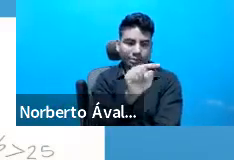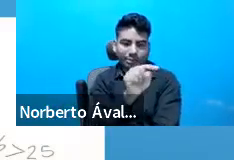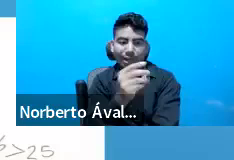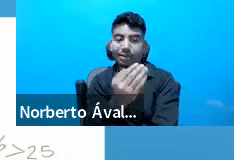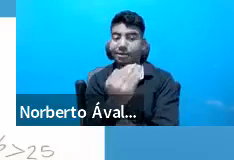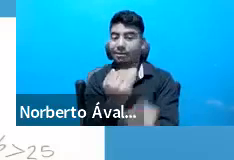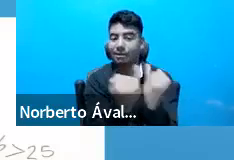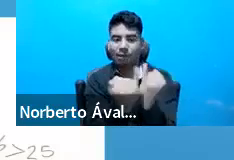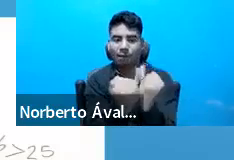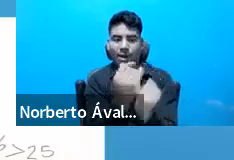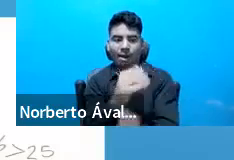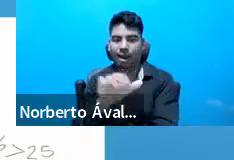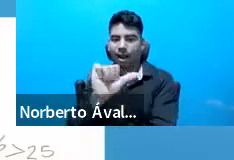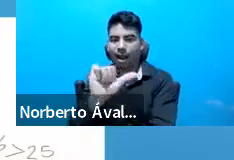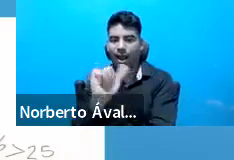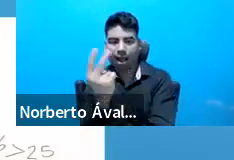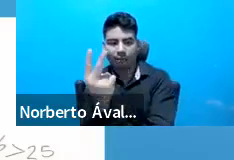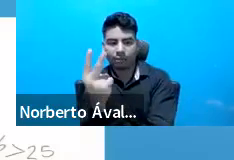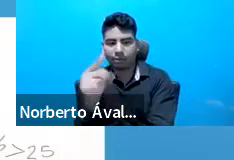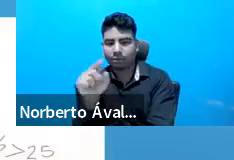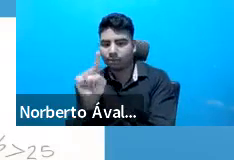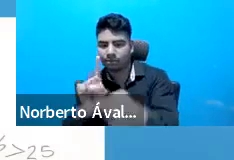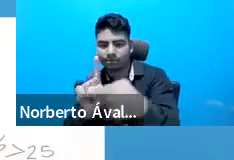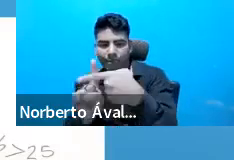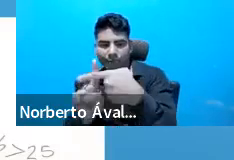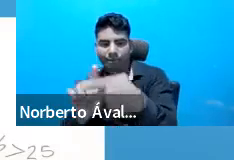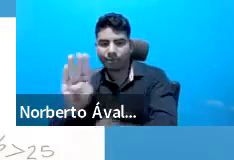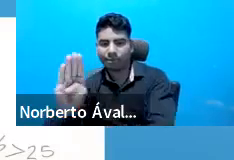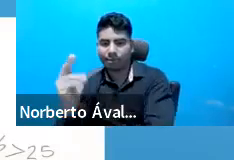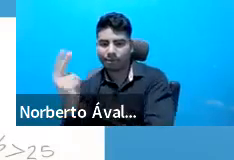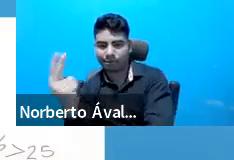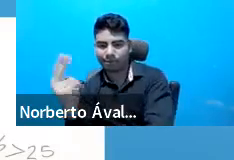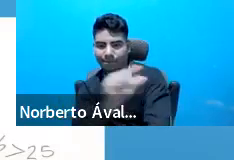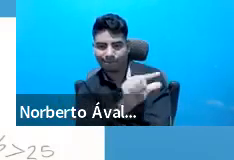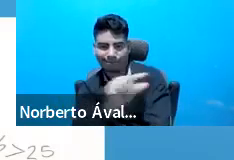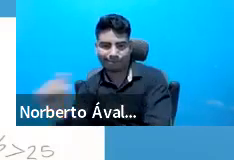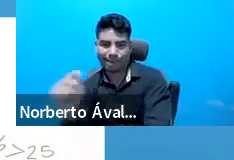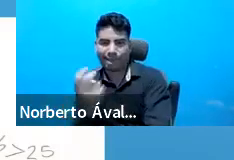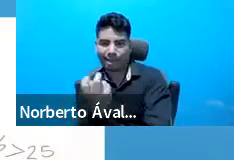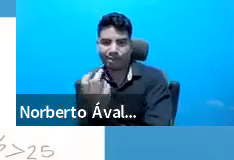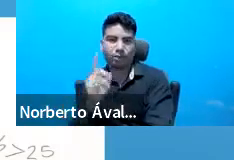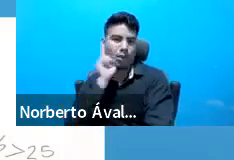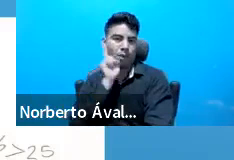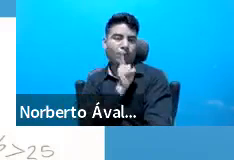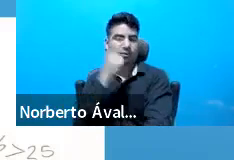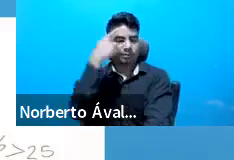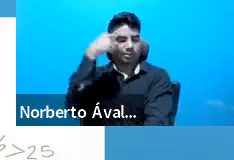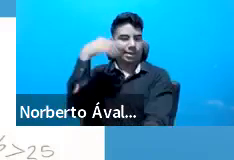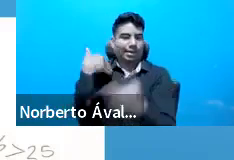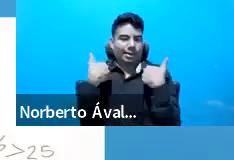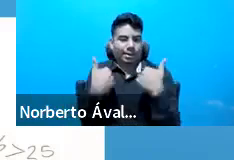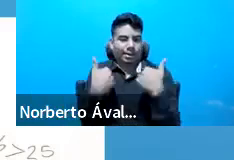algunos de los chicos, incluso cuando ya cuando ya les posee números números ternas de 3 números ternas de números ternas de 3 4 y 5,